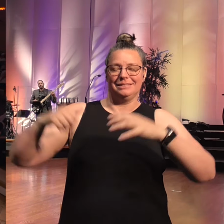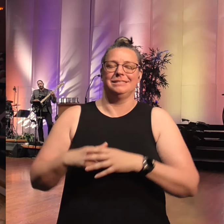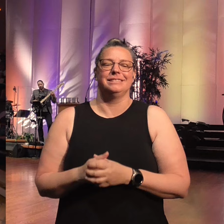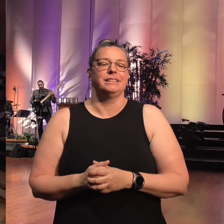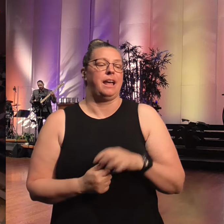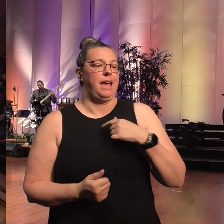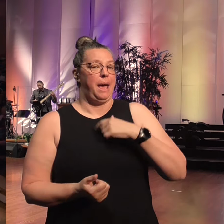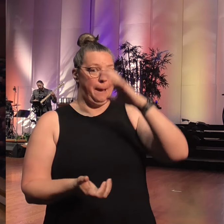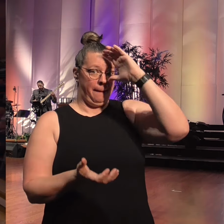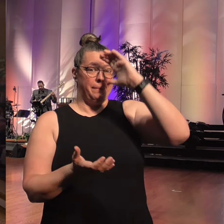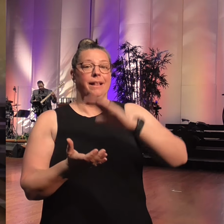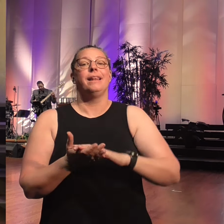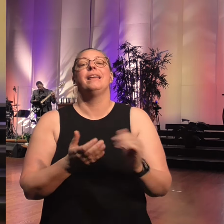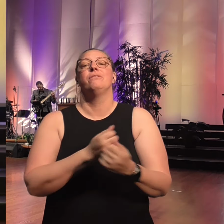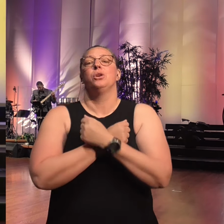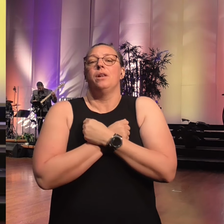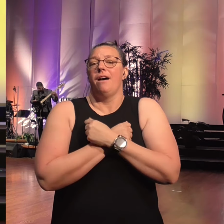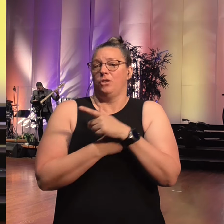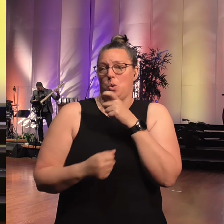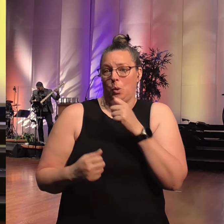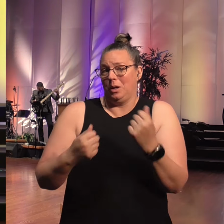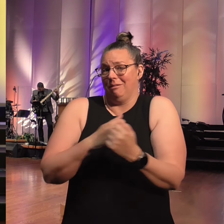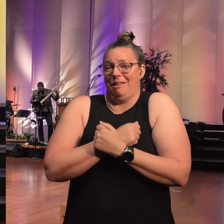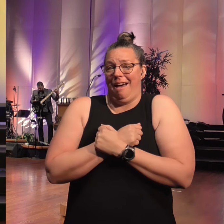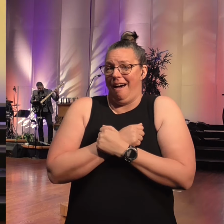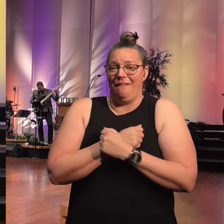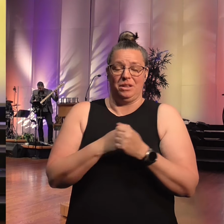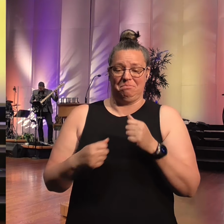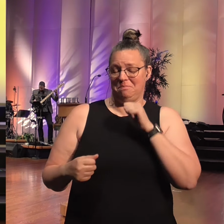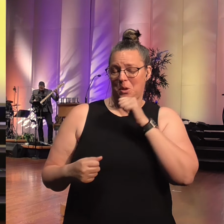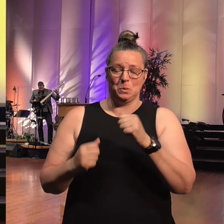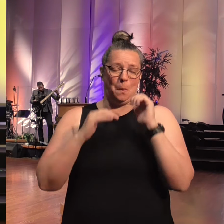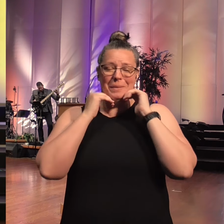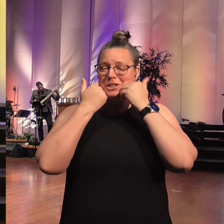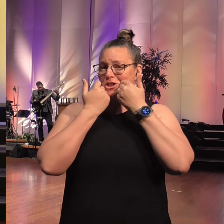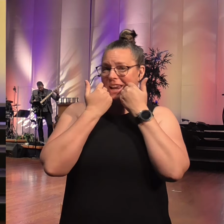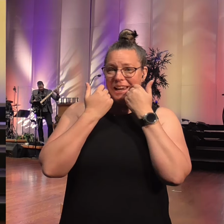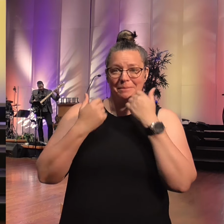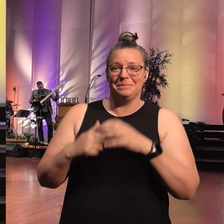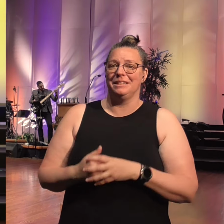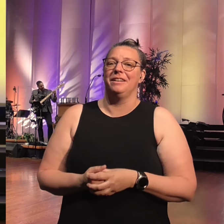Creo que amas a quien amas No hay nada de lo que debas avergonzarte